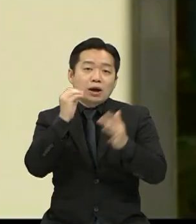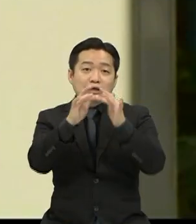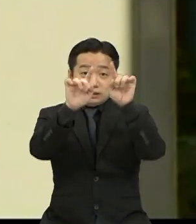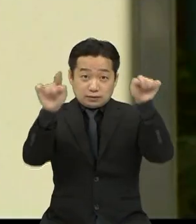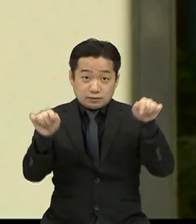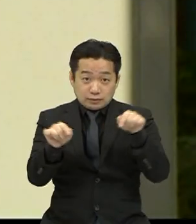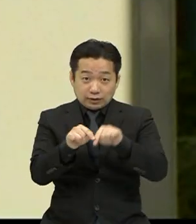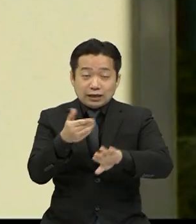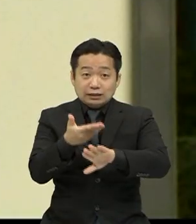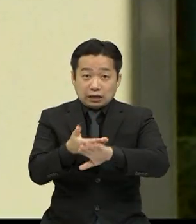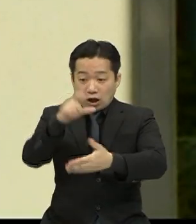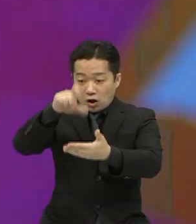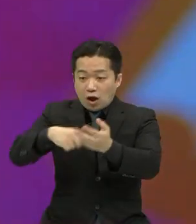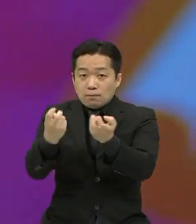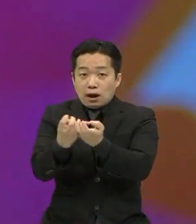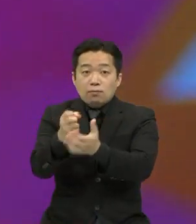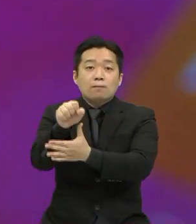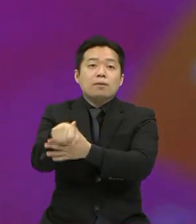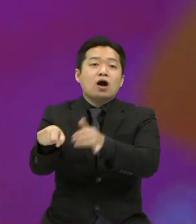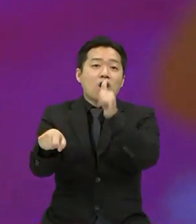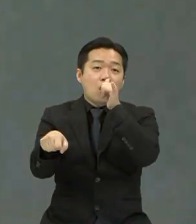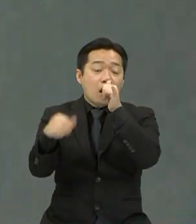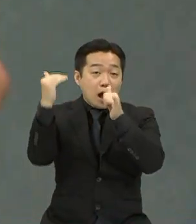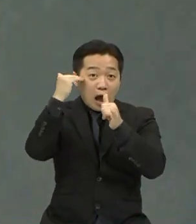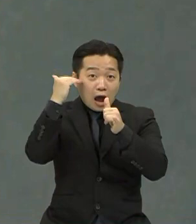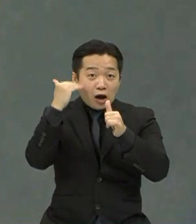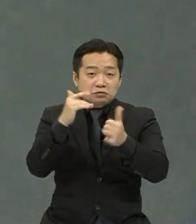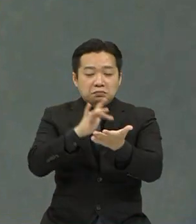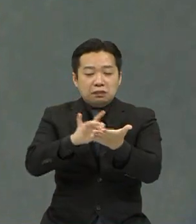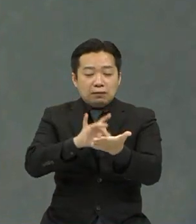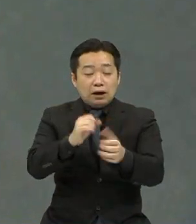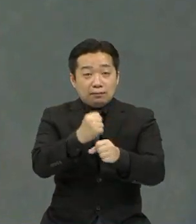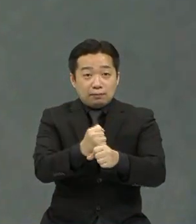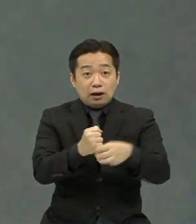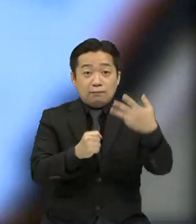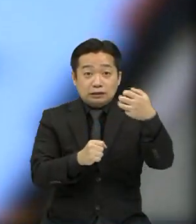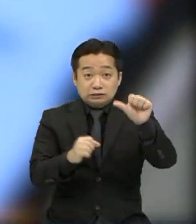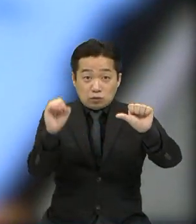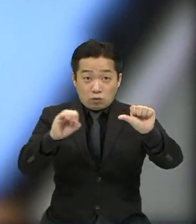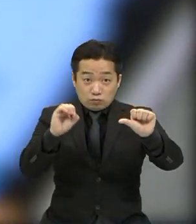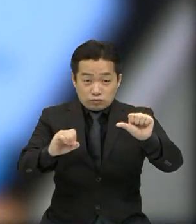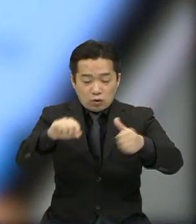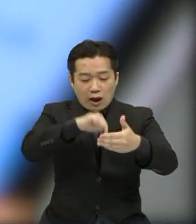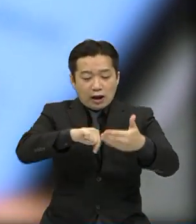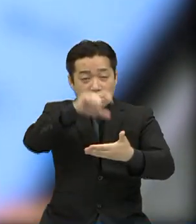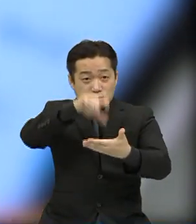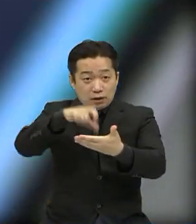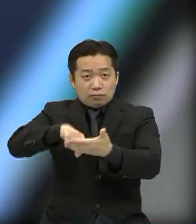결제 방법이 허용되고 국내 앱 개발자의 85%가 인앱 결제를 사용하지 않는다는